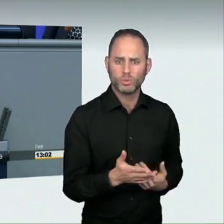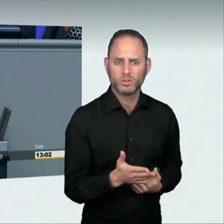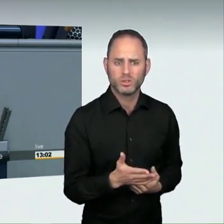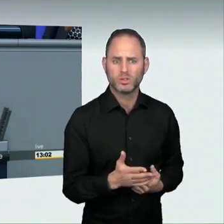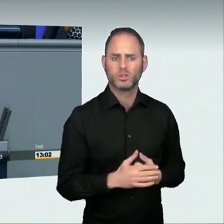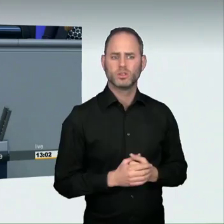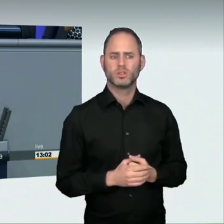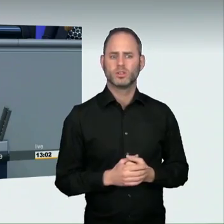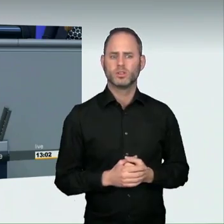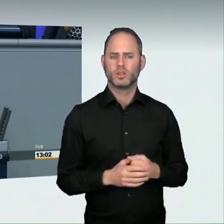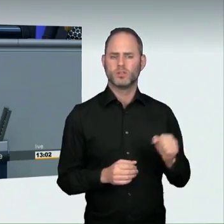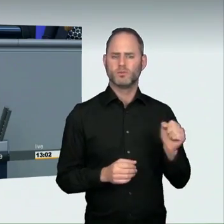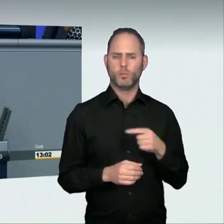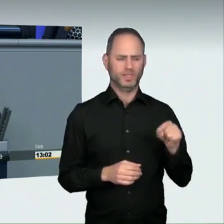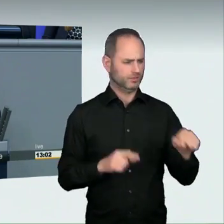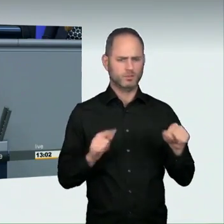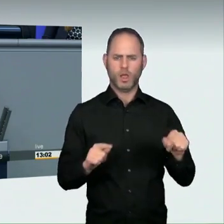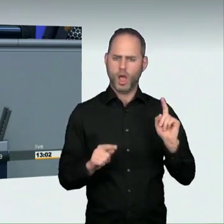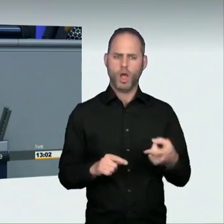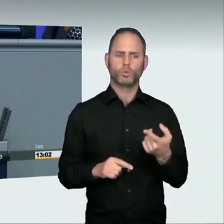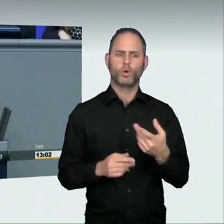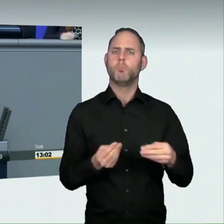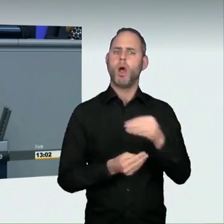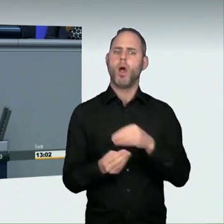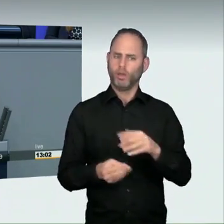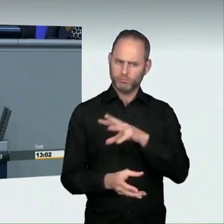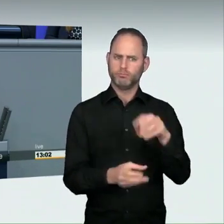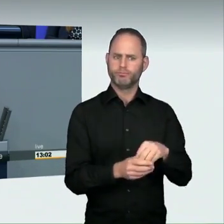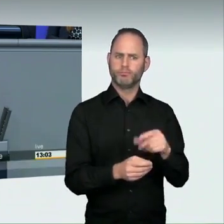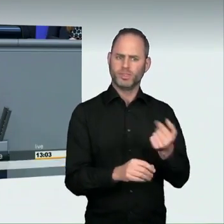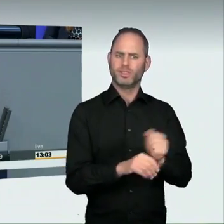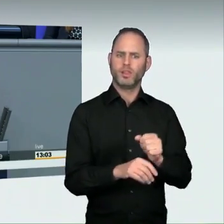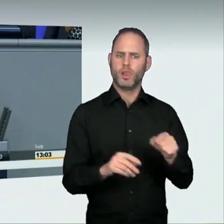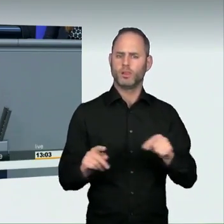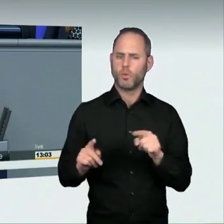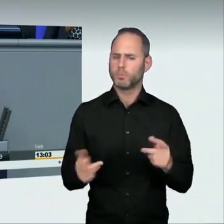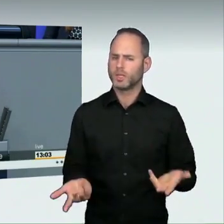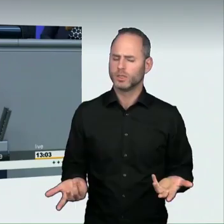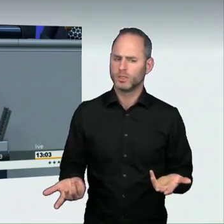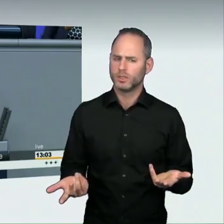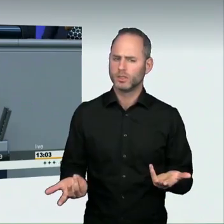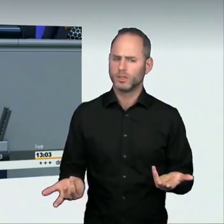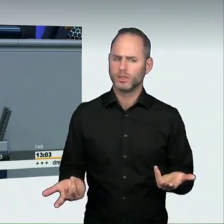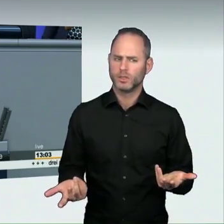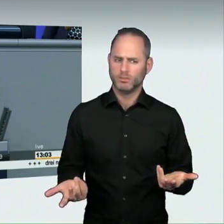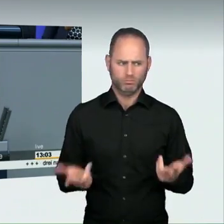Das wäre sozial. Herr Wegner hat erzählt, wir wollten den Kündigungsschutz abschaffen. Dazu sage ich Ihnen was: